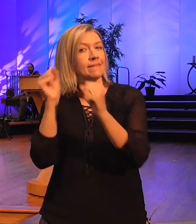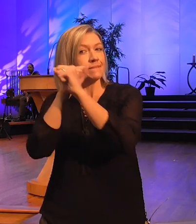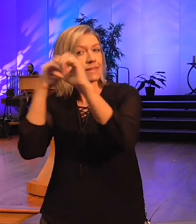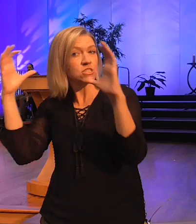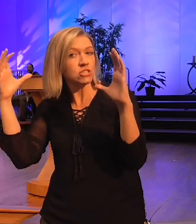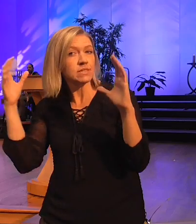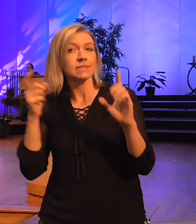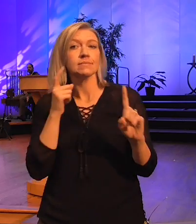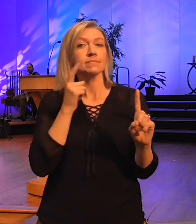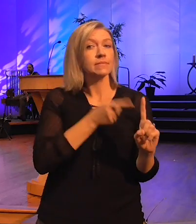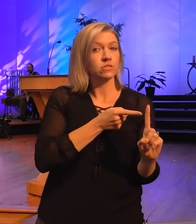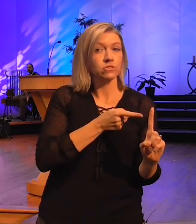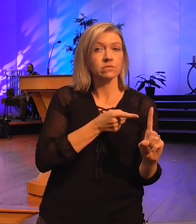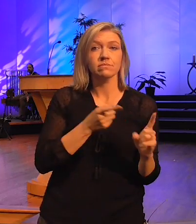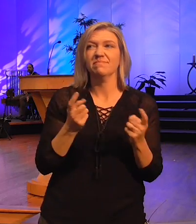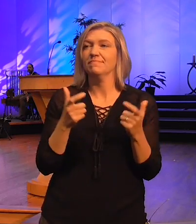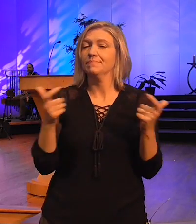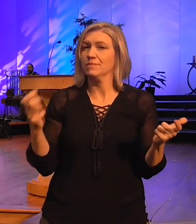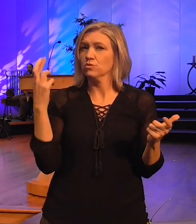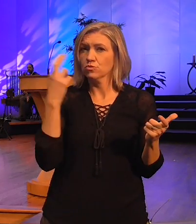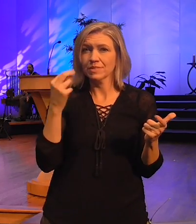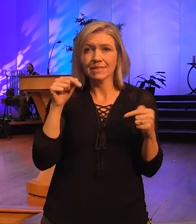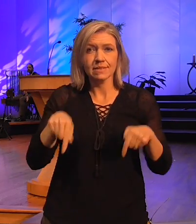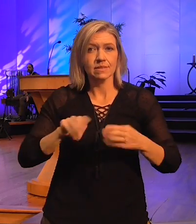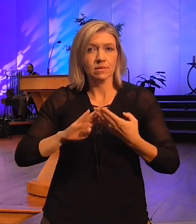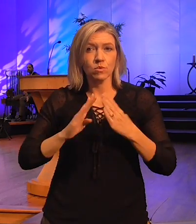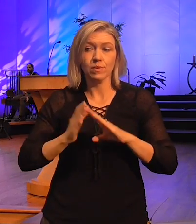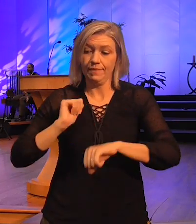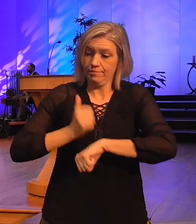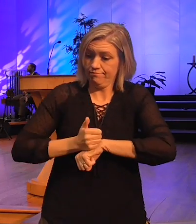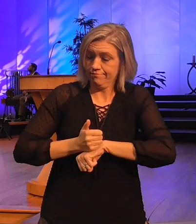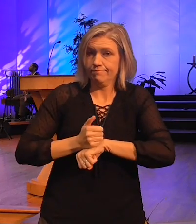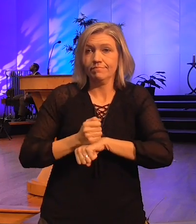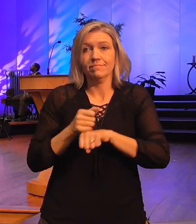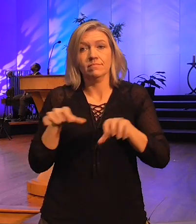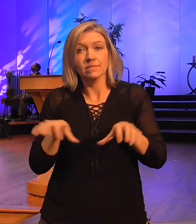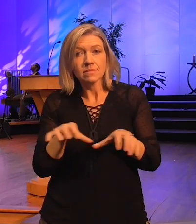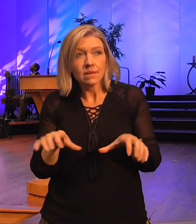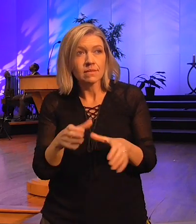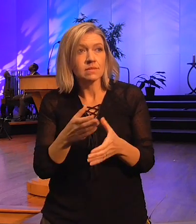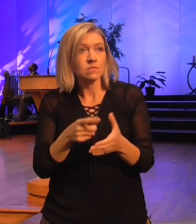una gran parte de por qué esta comunidad se forma y hace lo que hace y te invitamos a